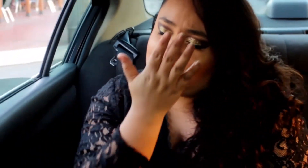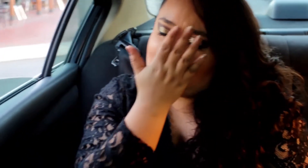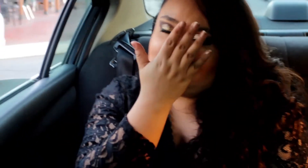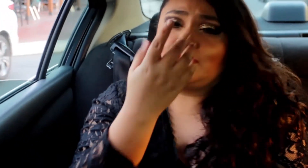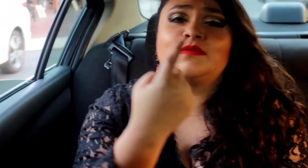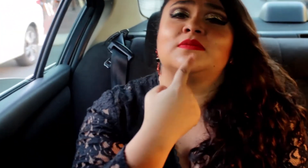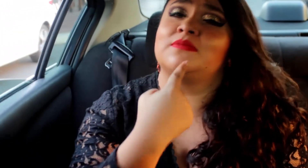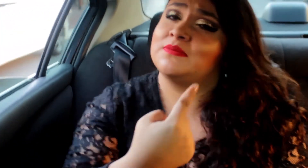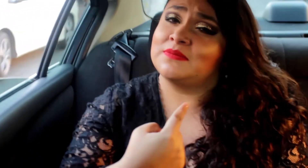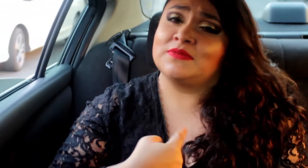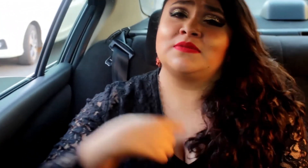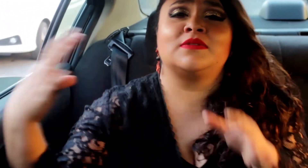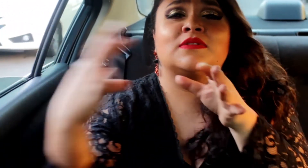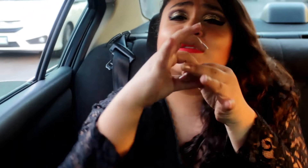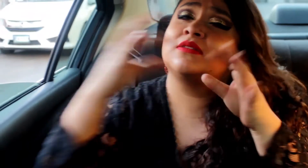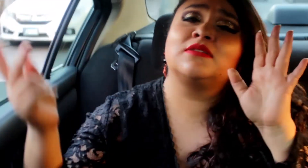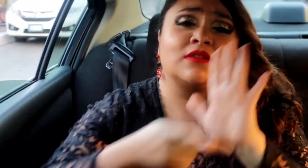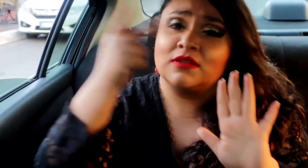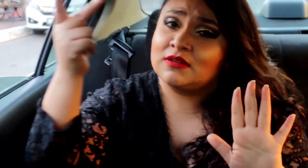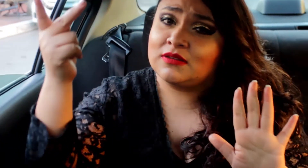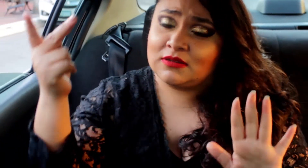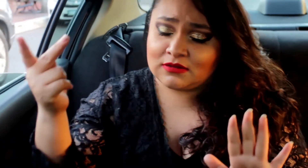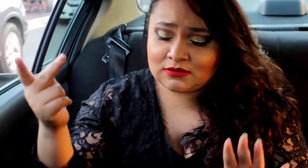me da pena que me digas que regrese